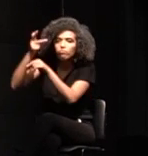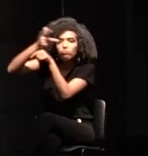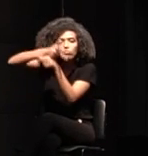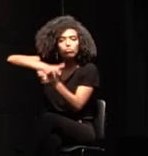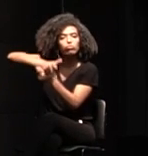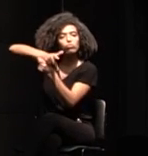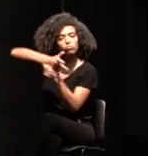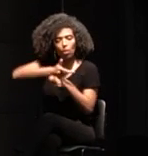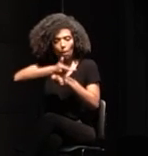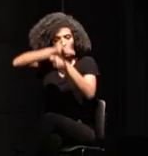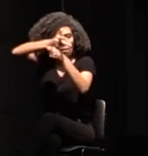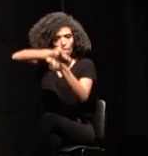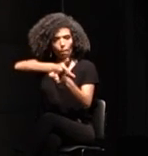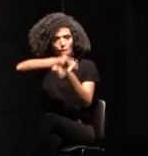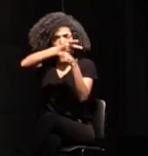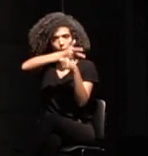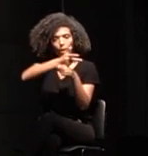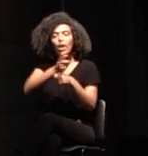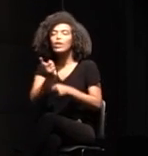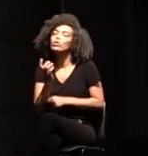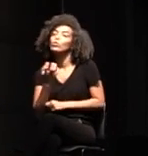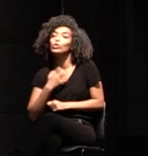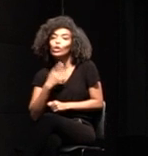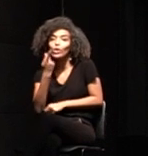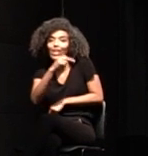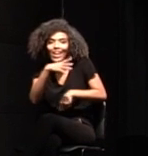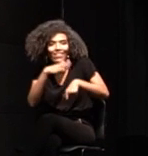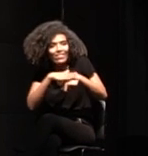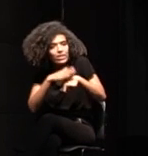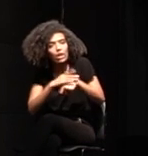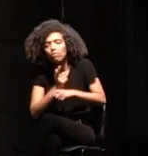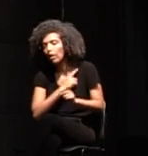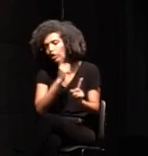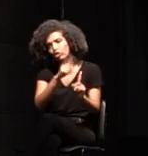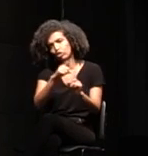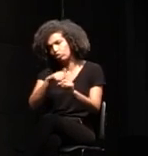Isso existe em diversas facetas e diversas maneiras em diversos filmes dela.